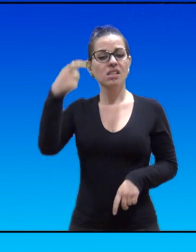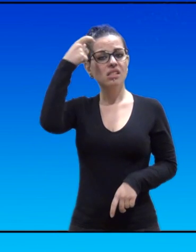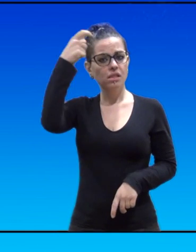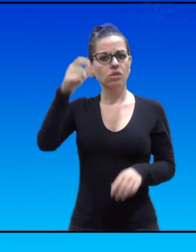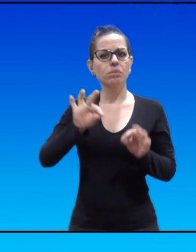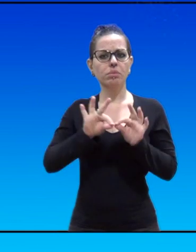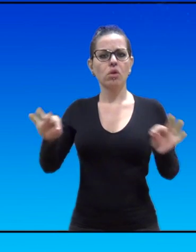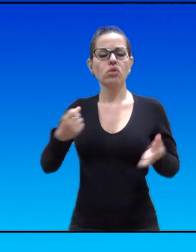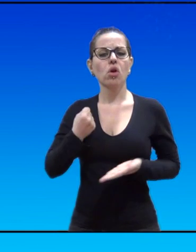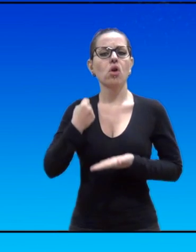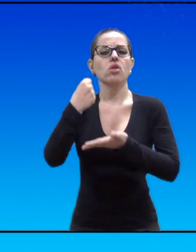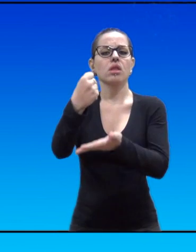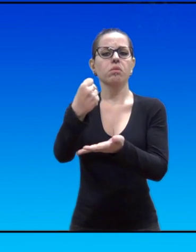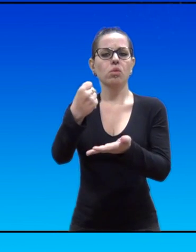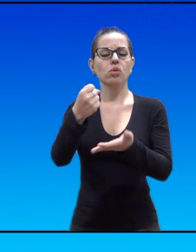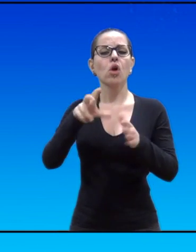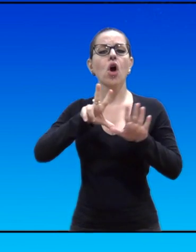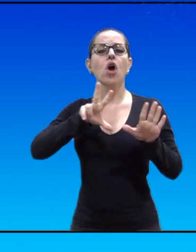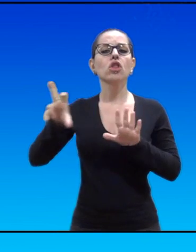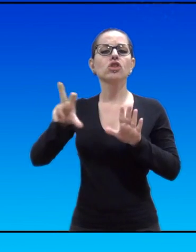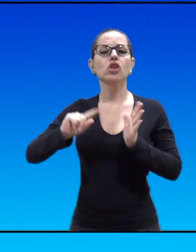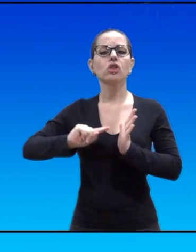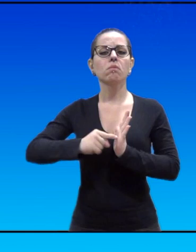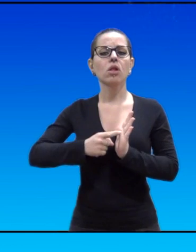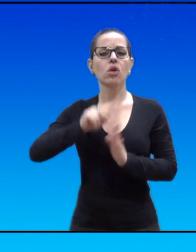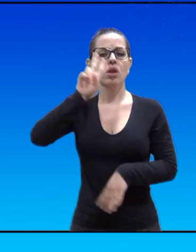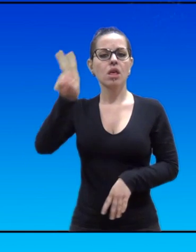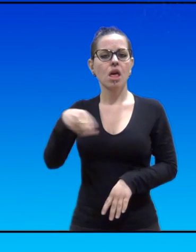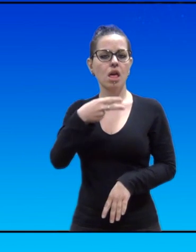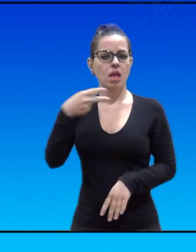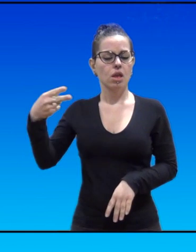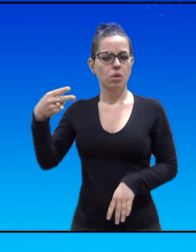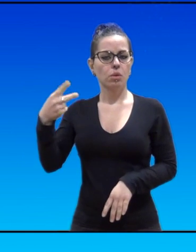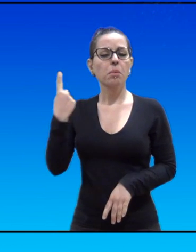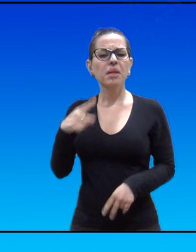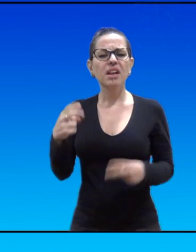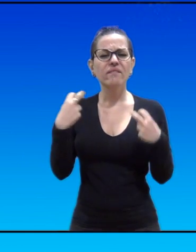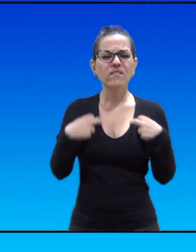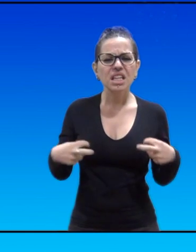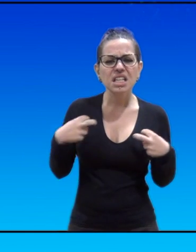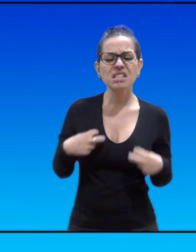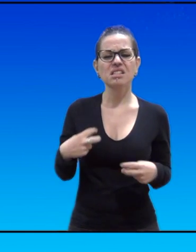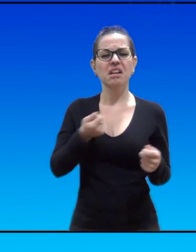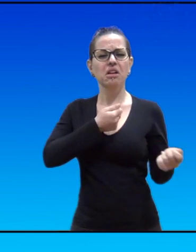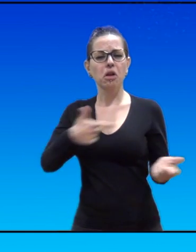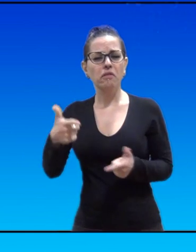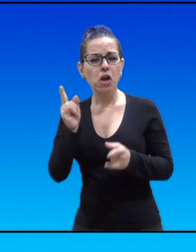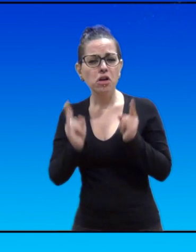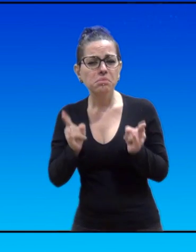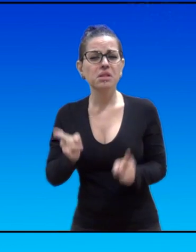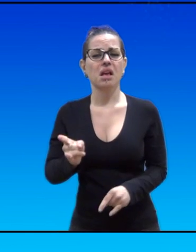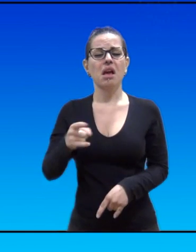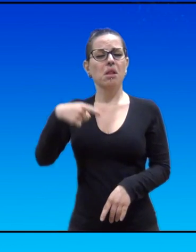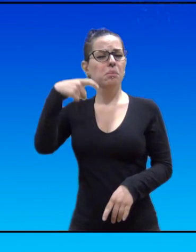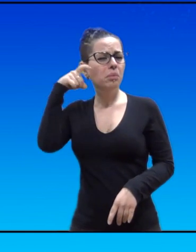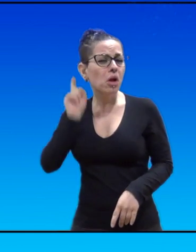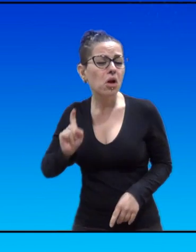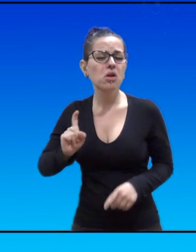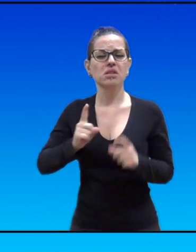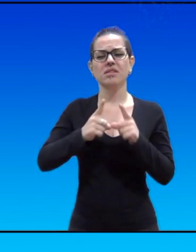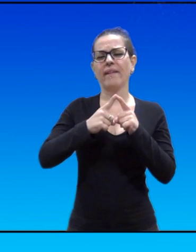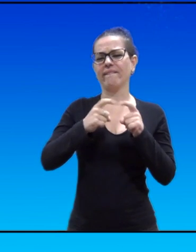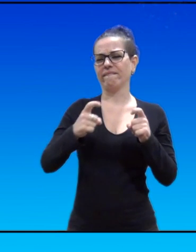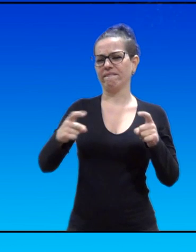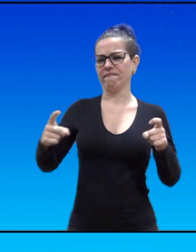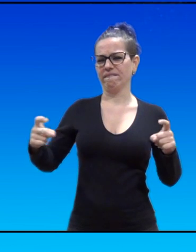Lo Stato ha stanziato 800 milioni di Euro a questo fine, per le visite ospedaliere, ricoveri, ausili protesici, ecc.